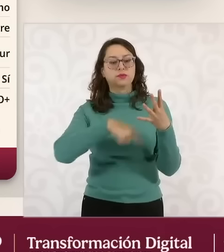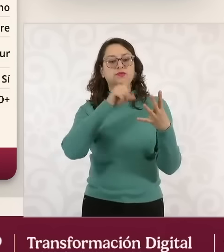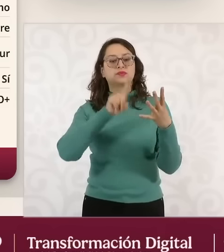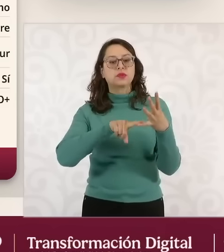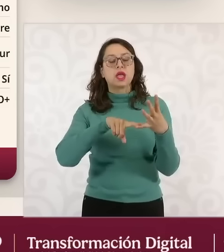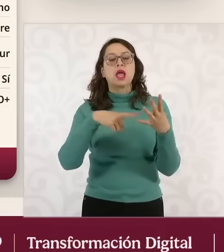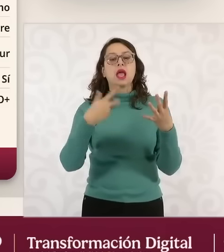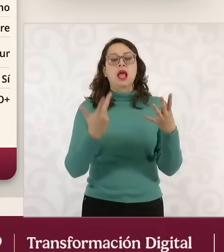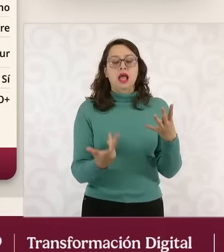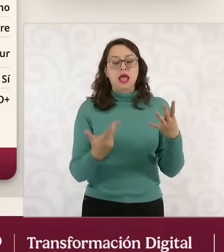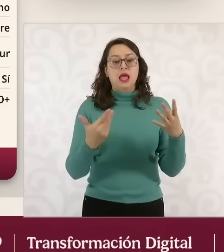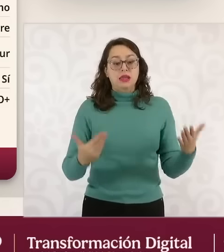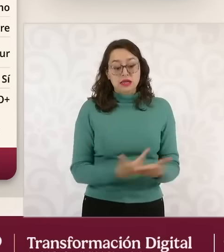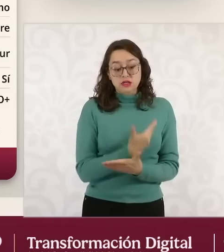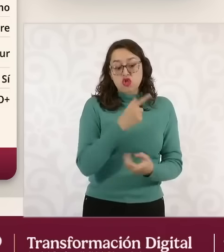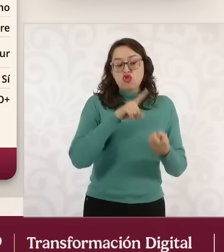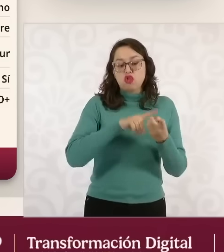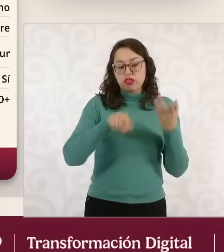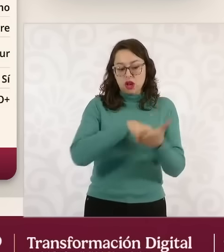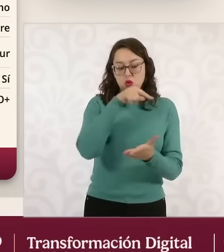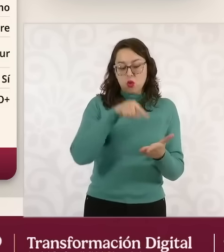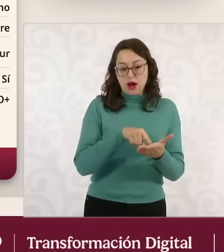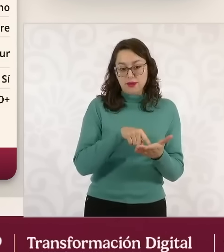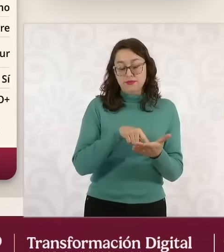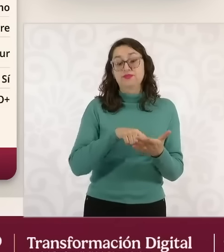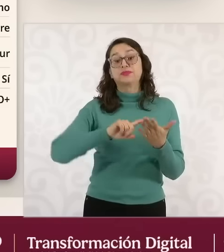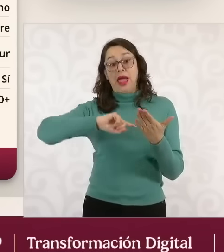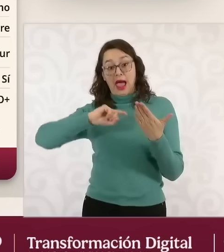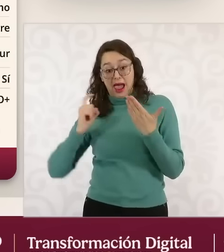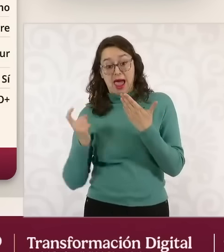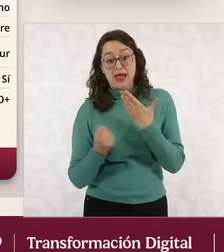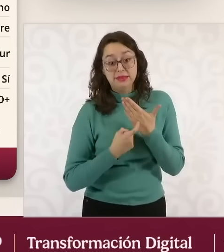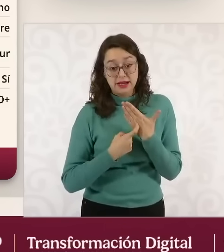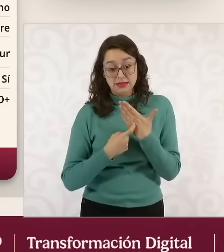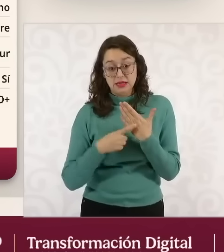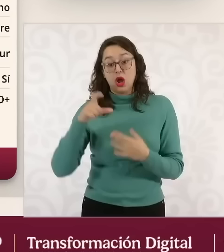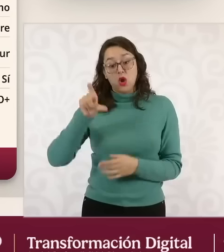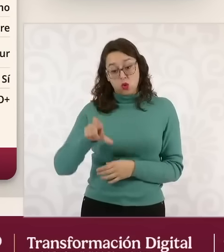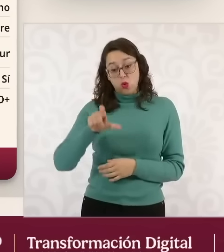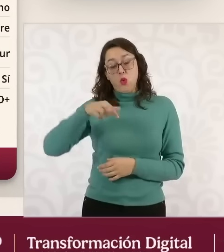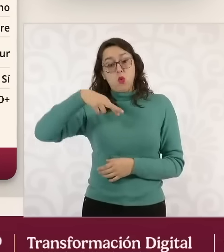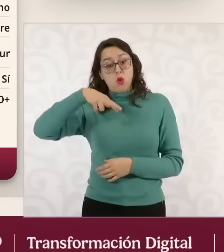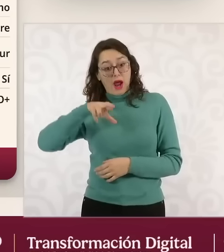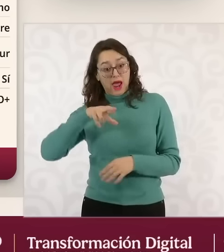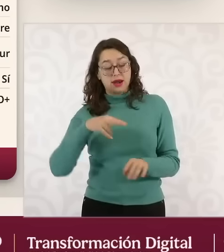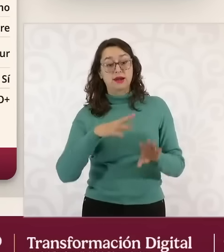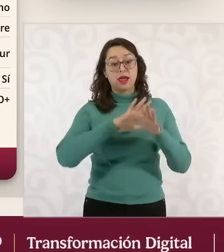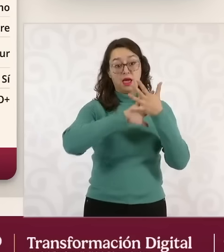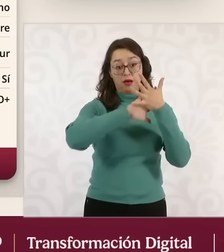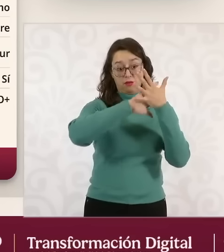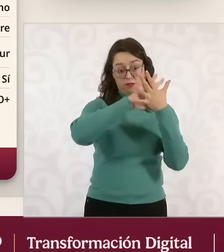Y en la parte de atrás también tiene dos códigos QR que nos permiten a nosotros validar primero